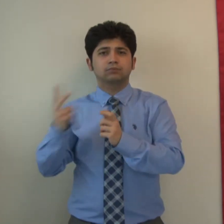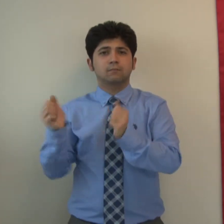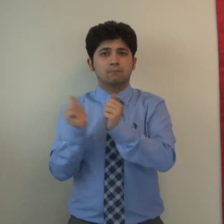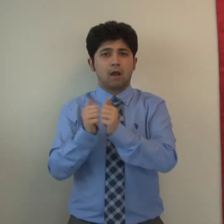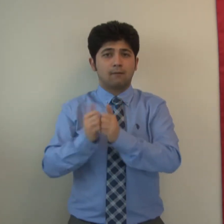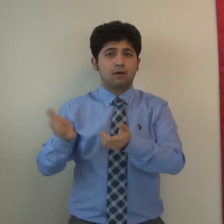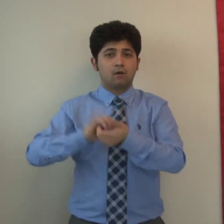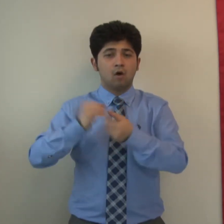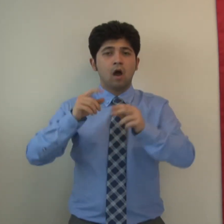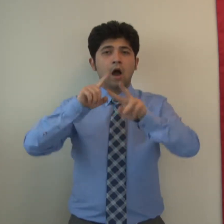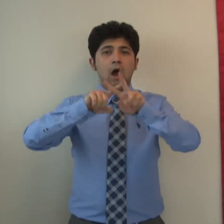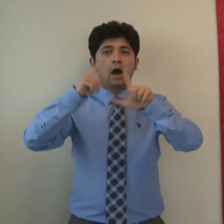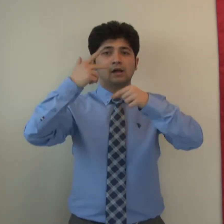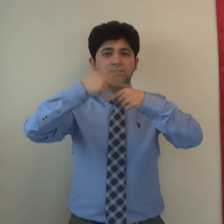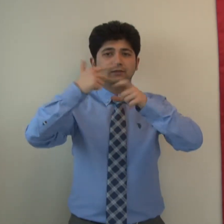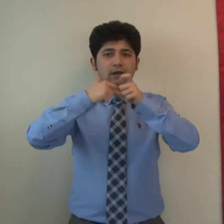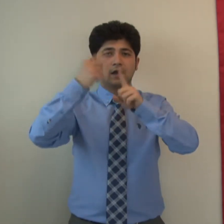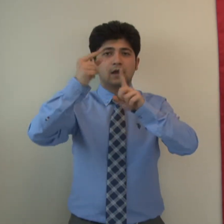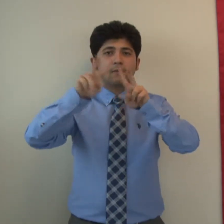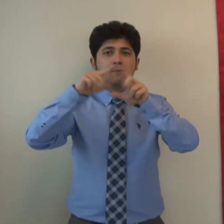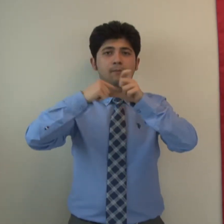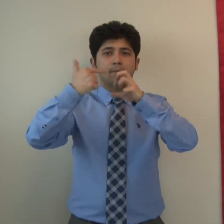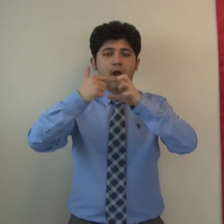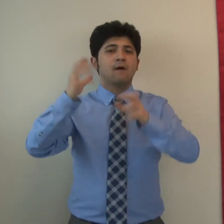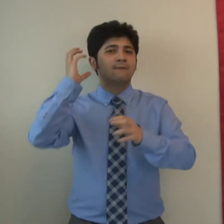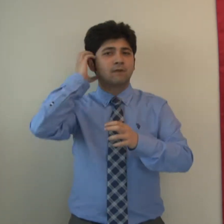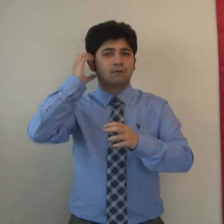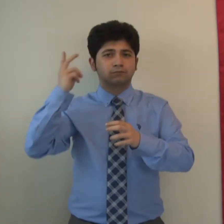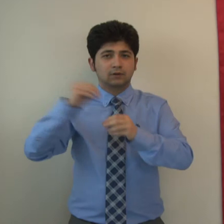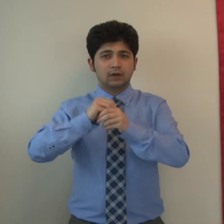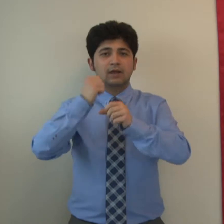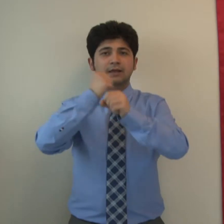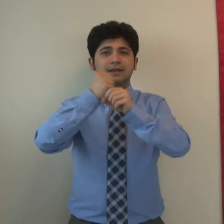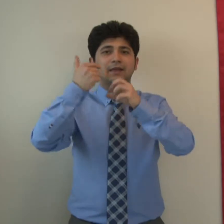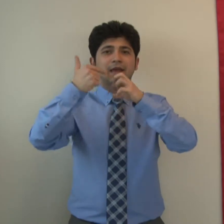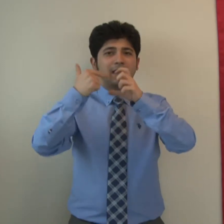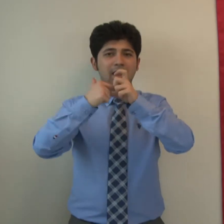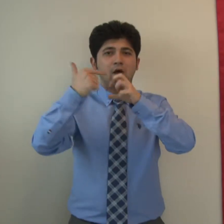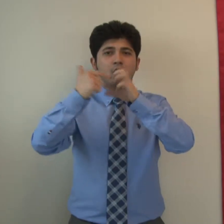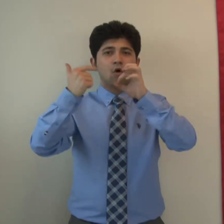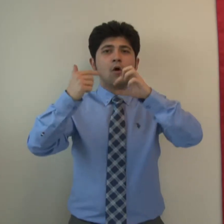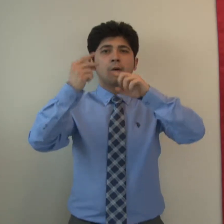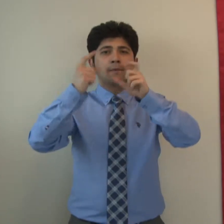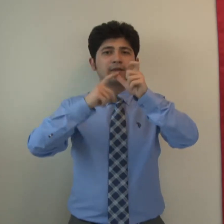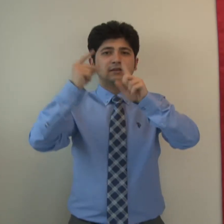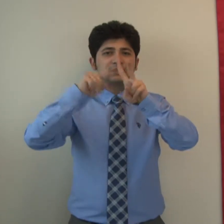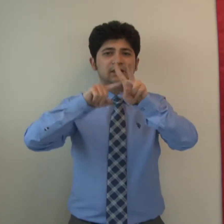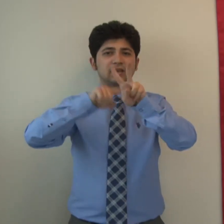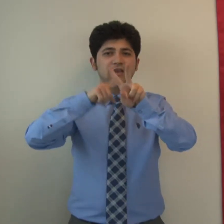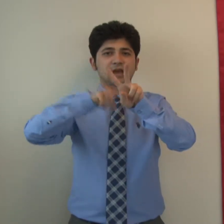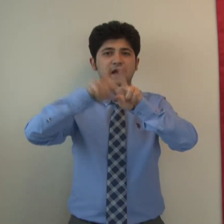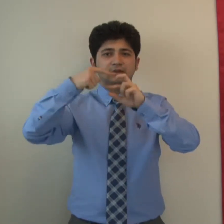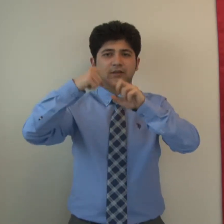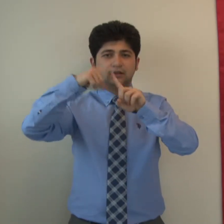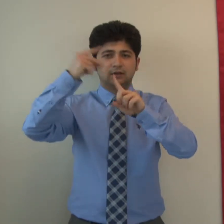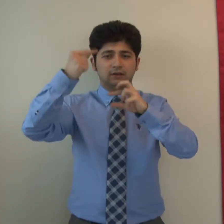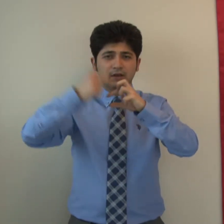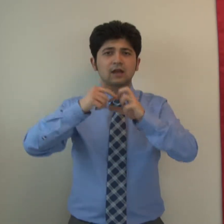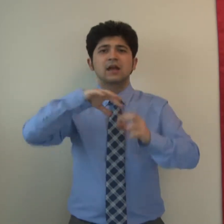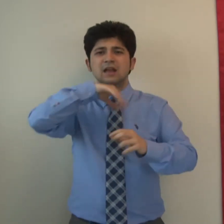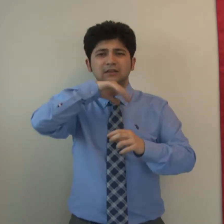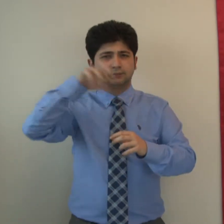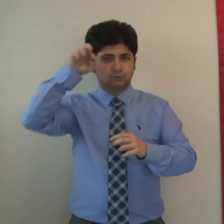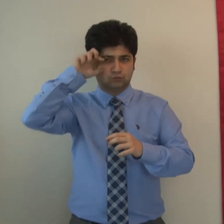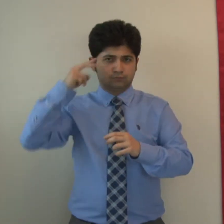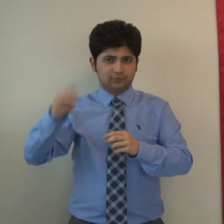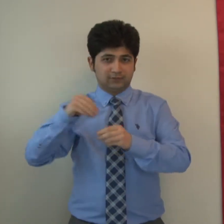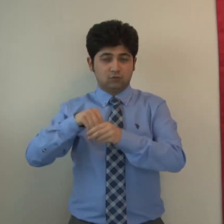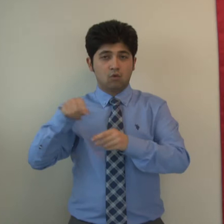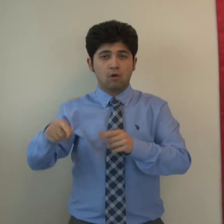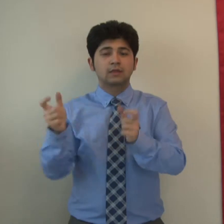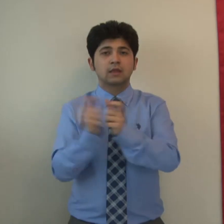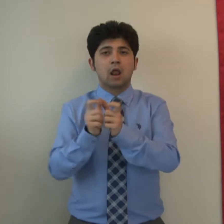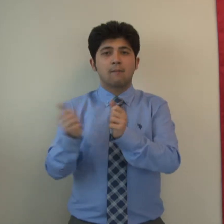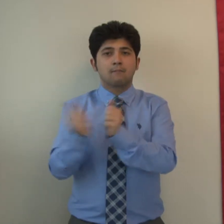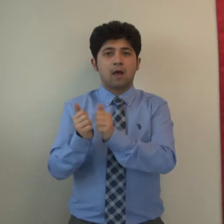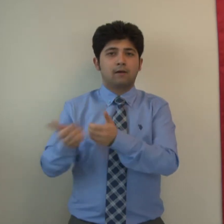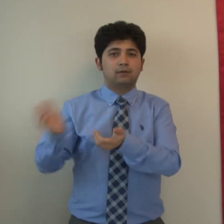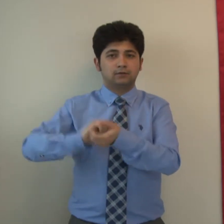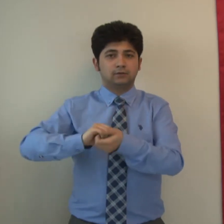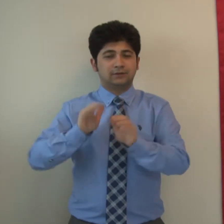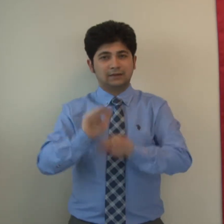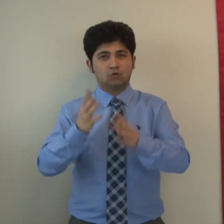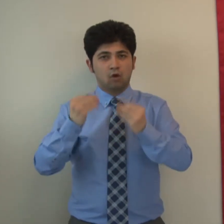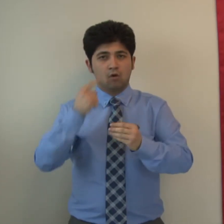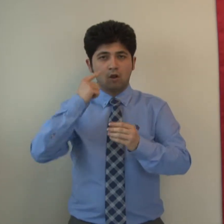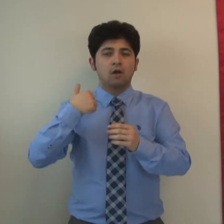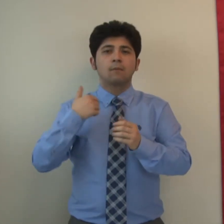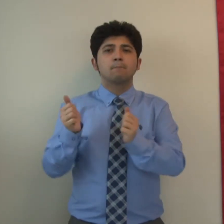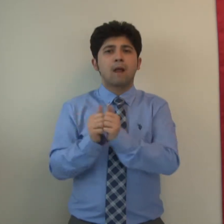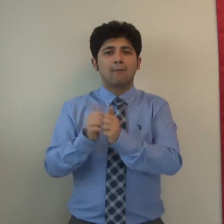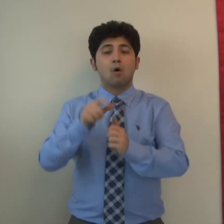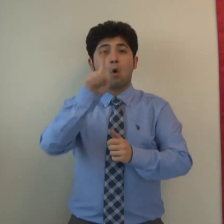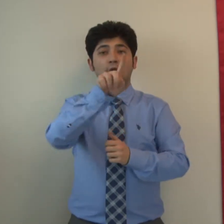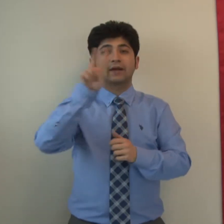tarafından Alzheimer Vakfı Geropsikiyatri Derneği’nin katkılarıyla düzenlenen